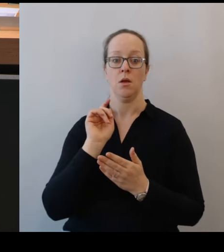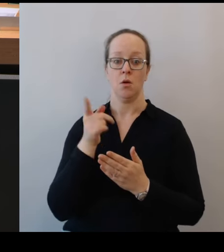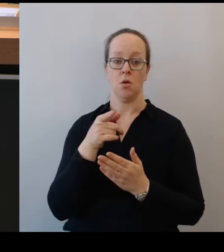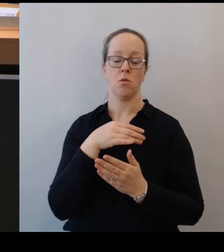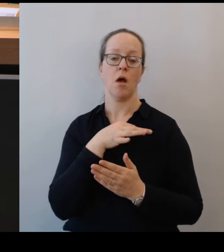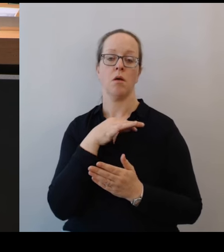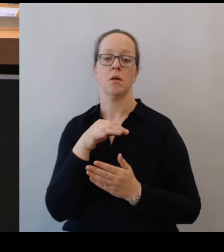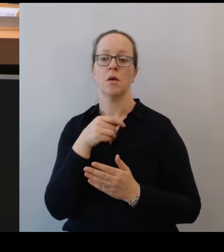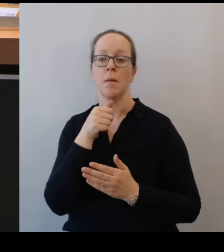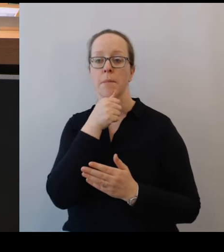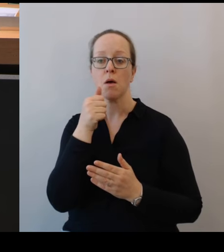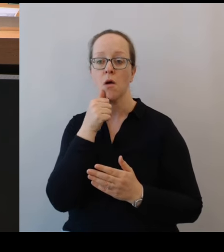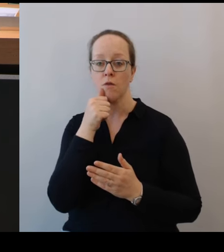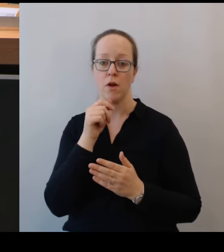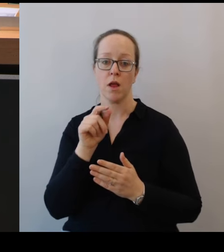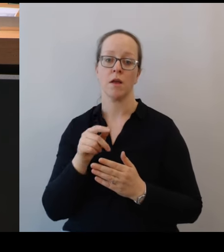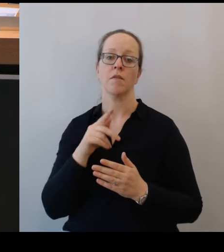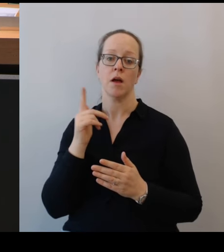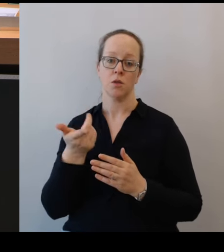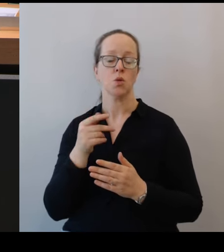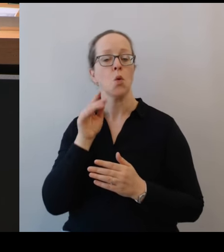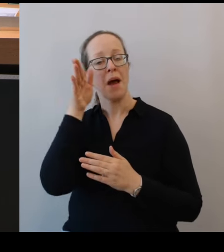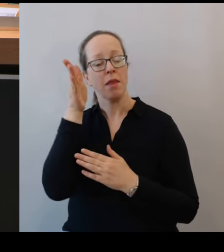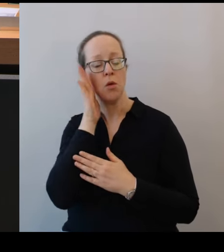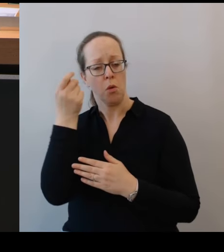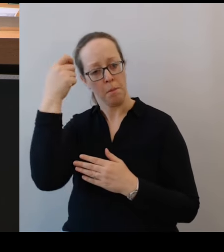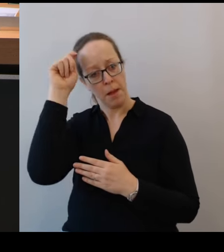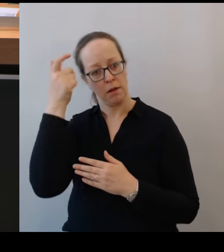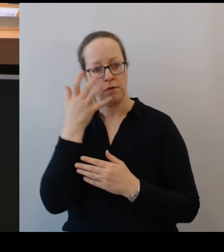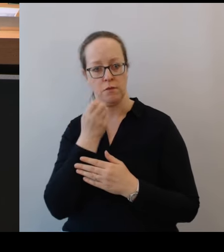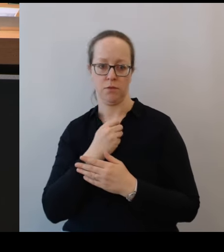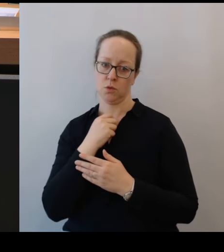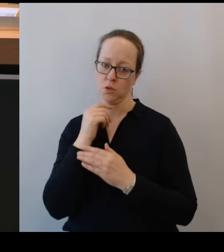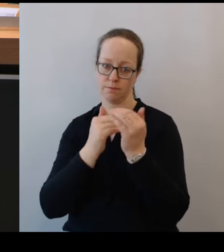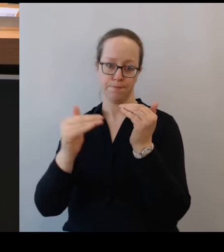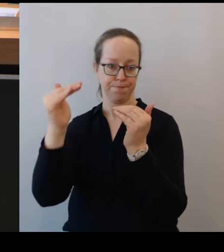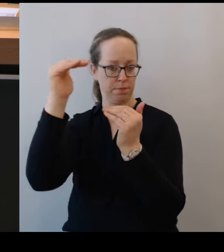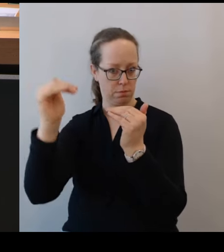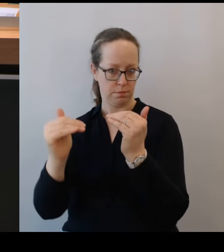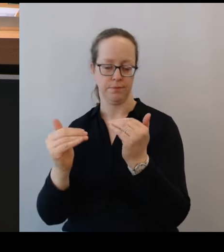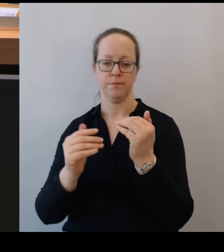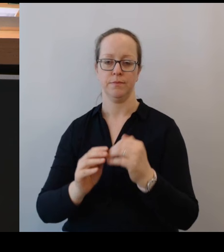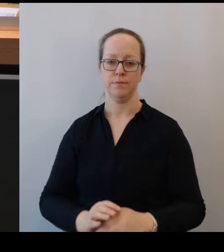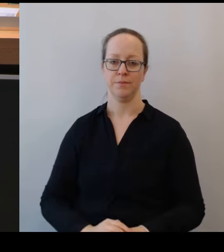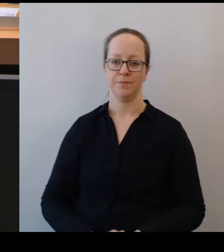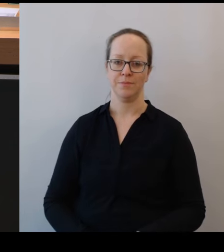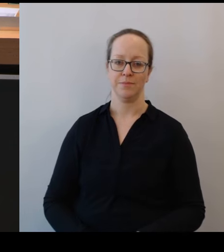Dadurch werden Geschäftsreisende in Zukunft einen fairen Beitrag zur Finanzierung öffentlich bereitgestellter Infrastruktur leisten.